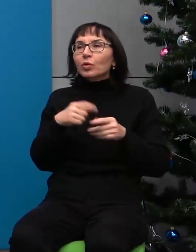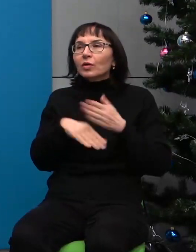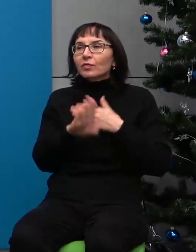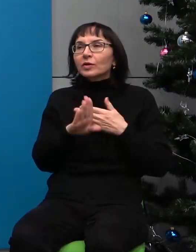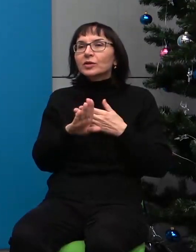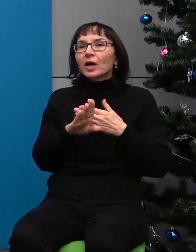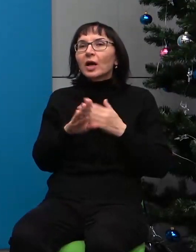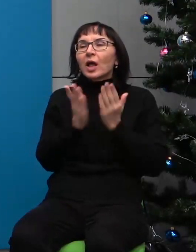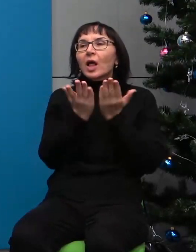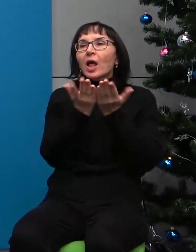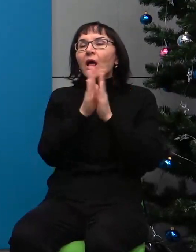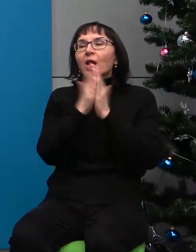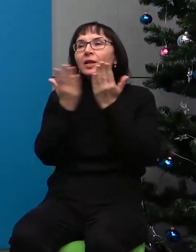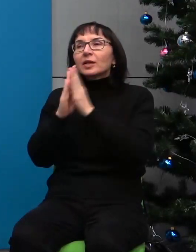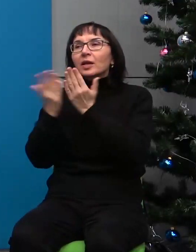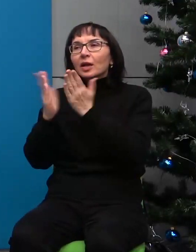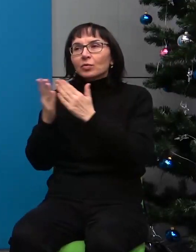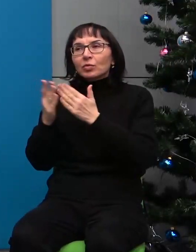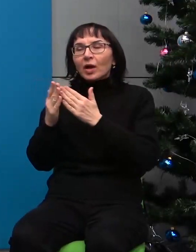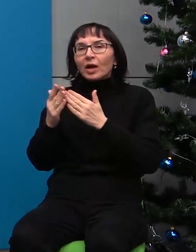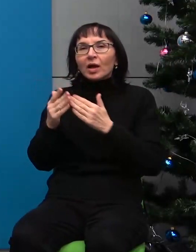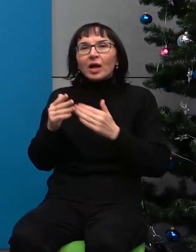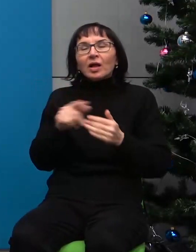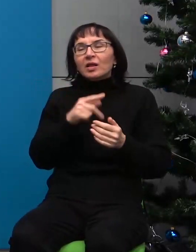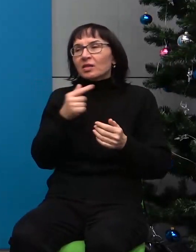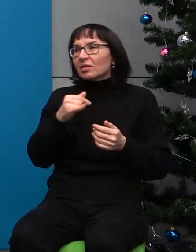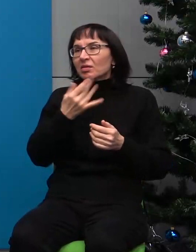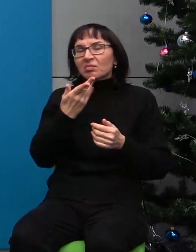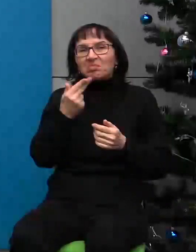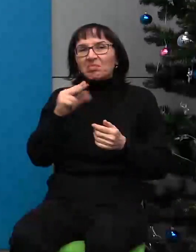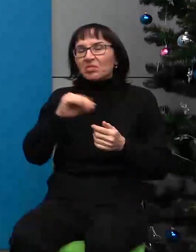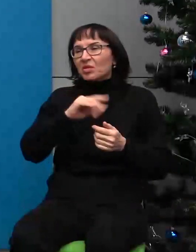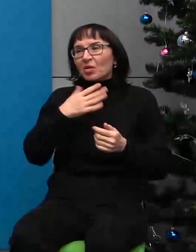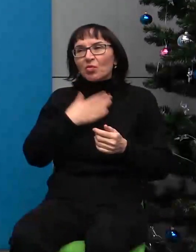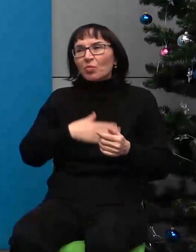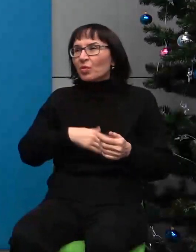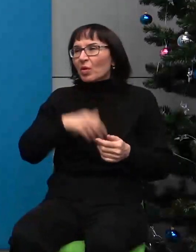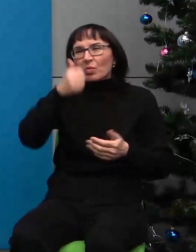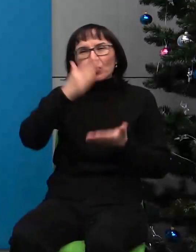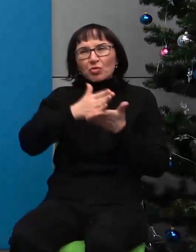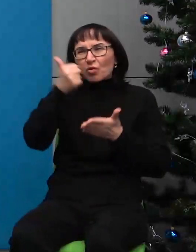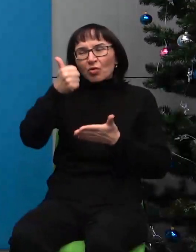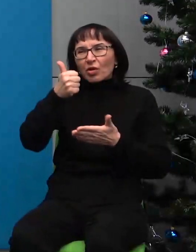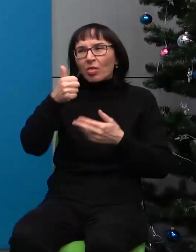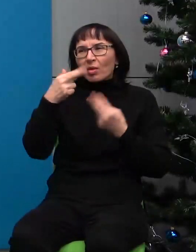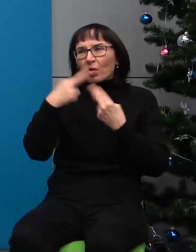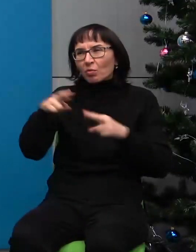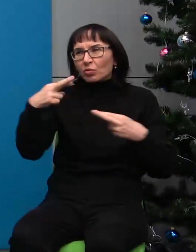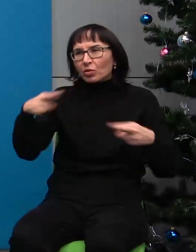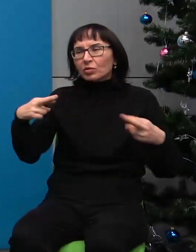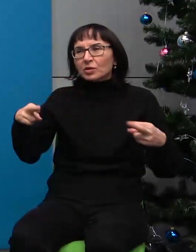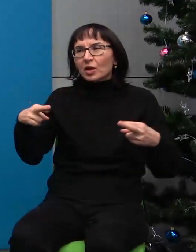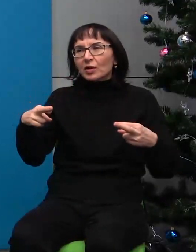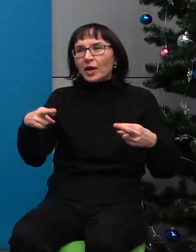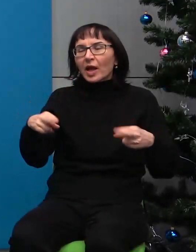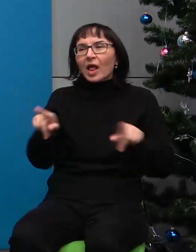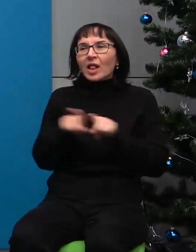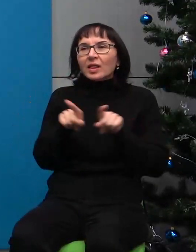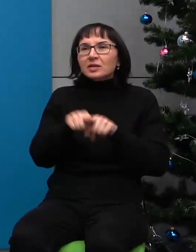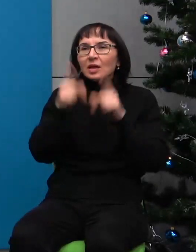Nigdy nie byłem fanem jednego gatunku literackiego, tak jak nie byłem fanem muzycznym. Ja na jednej kasecie miałem The Prodigy, Beatlesów, Grzegorza Turnała i Metallica.